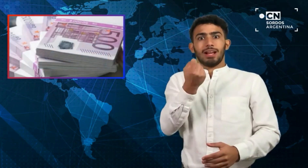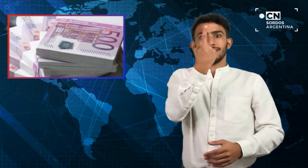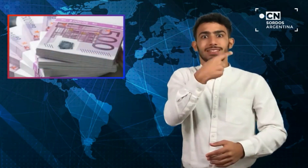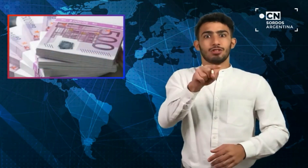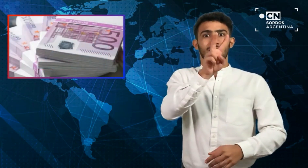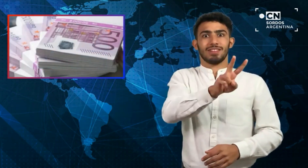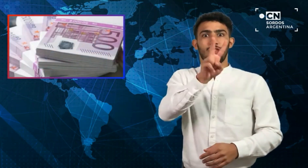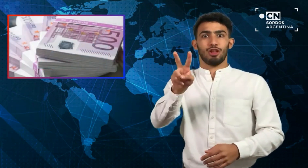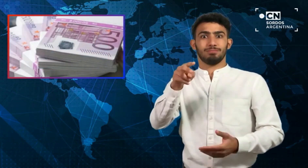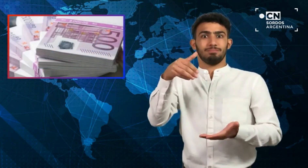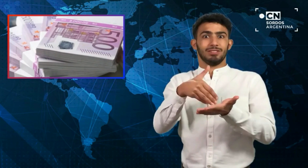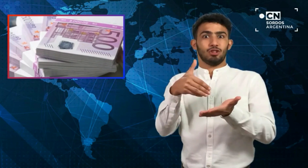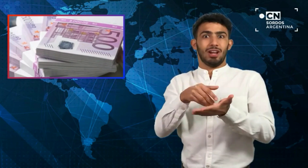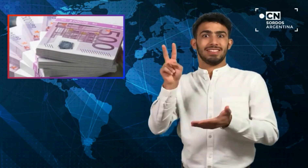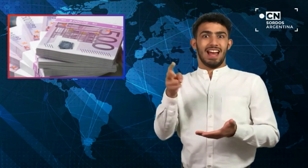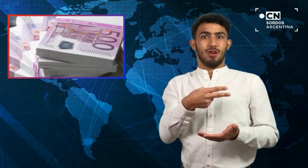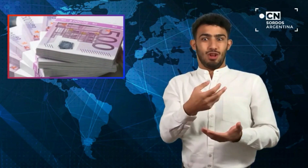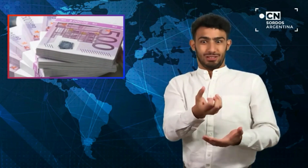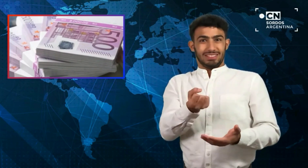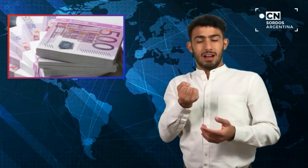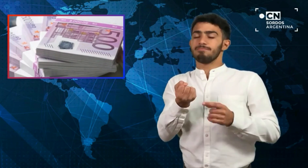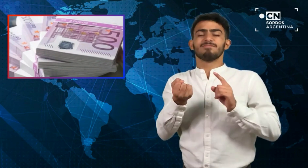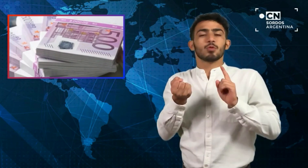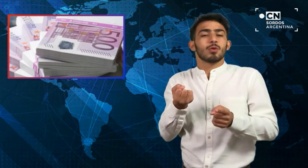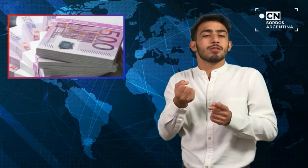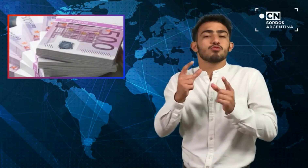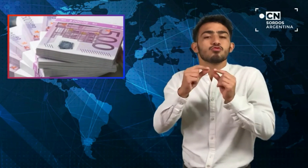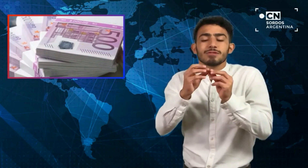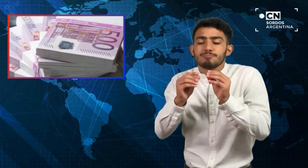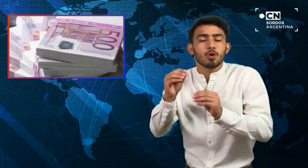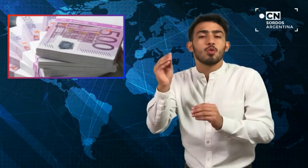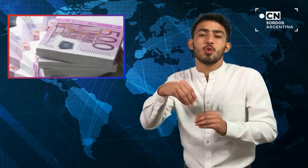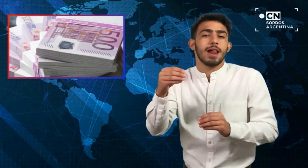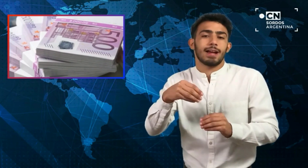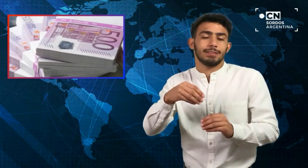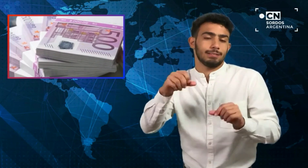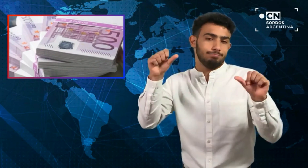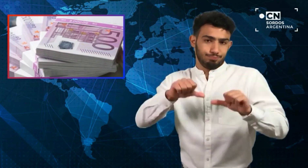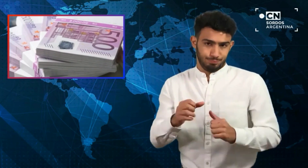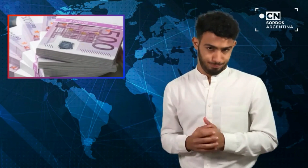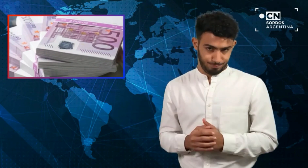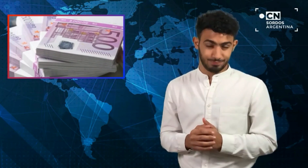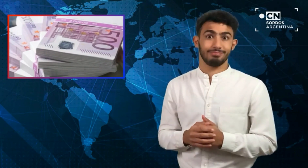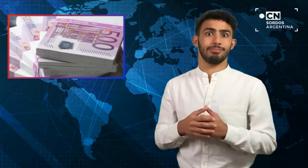de 122 millones de euros. Así y todo, los números no cerraron.